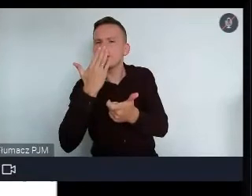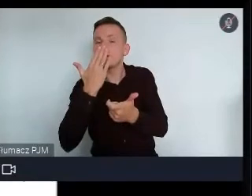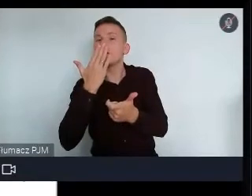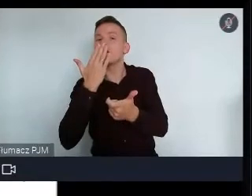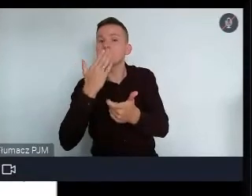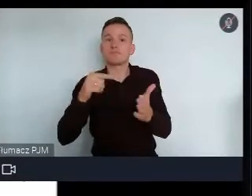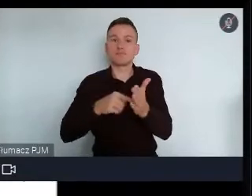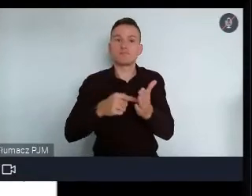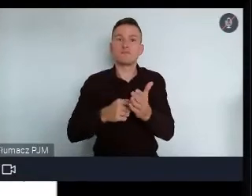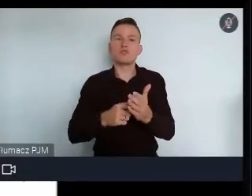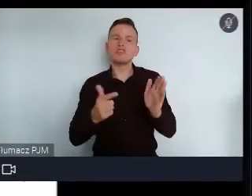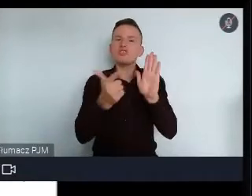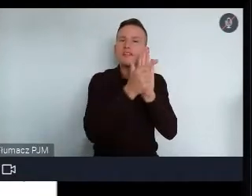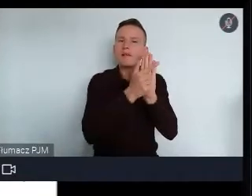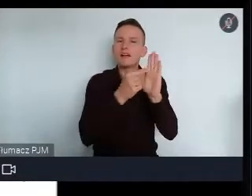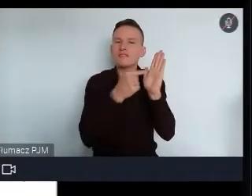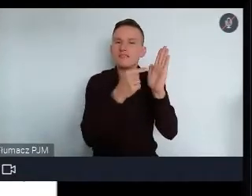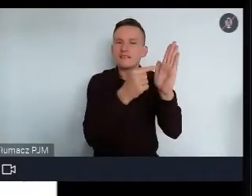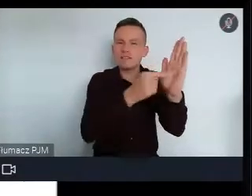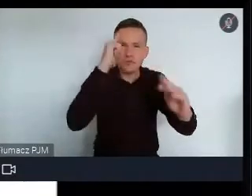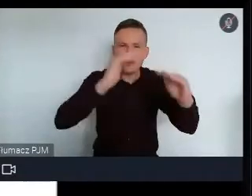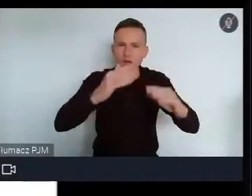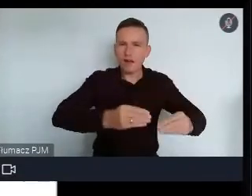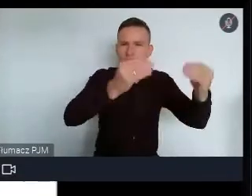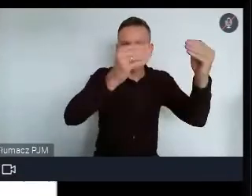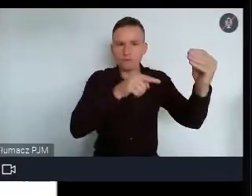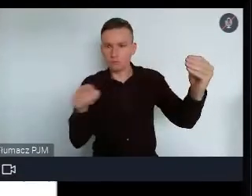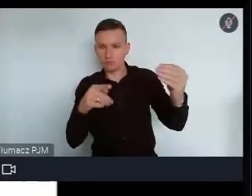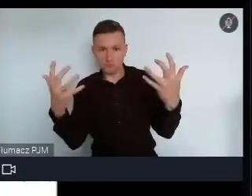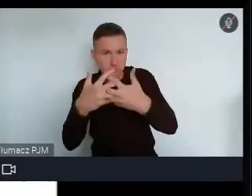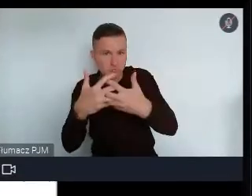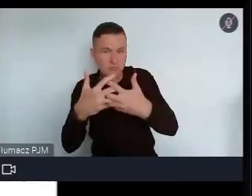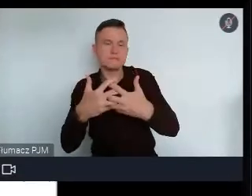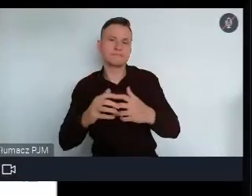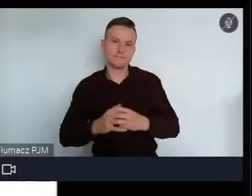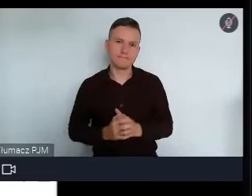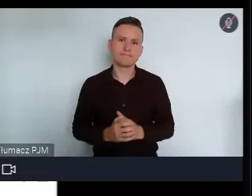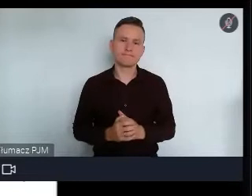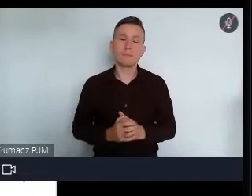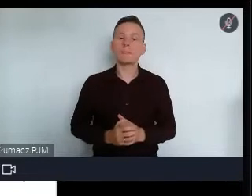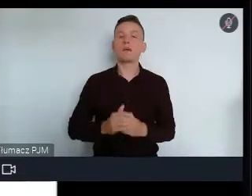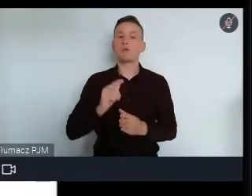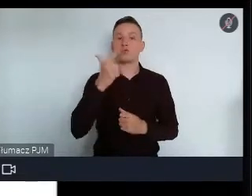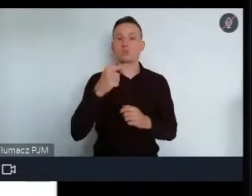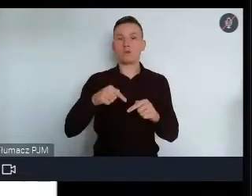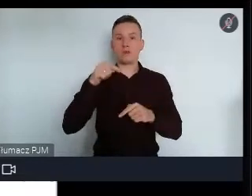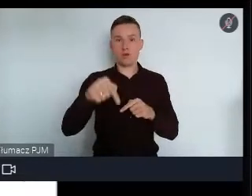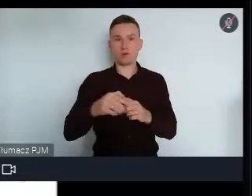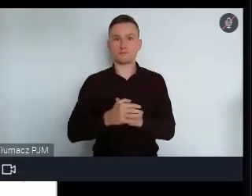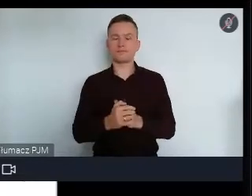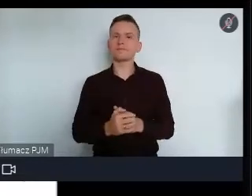z 17 Celami Zrównoważonego Rozwoju. Krok drugi polega na sprawdzaniu swoich działań,